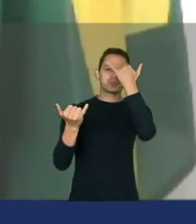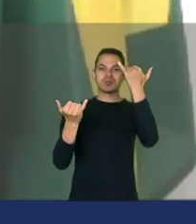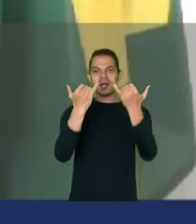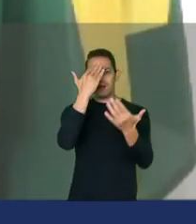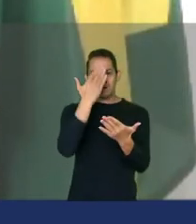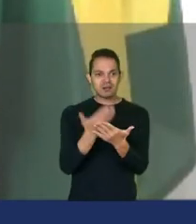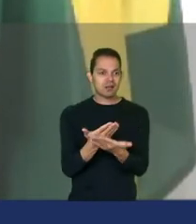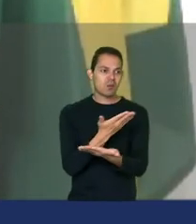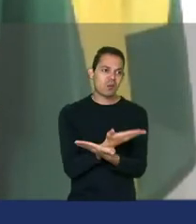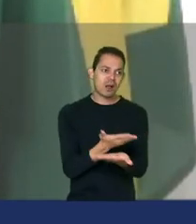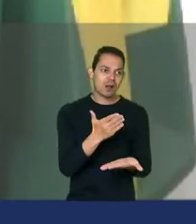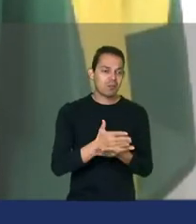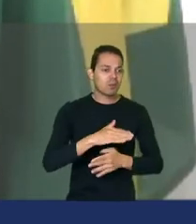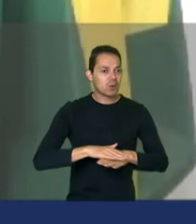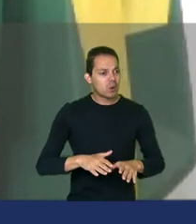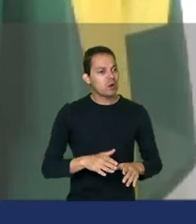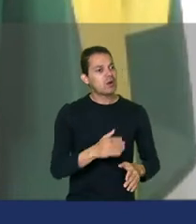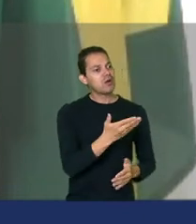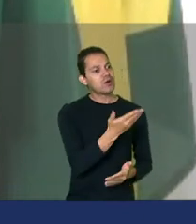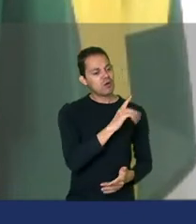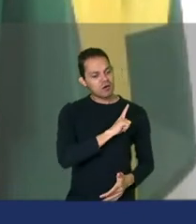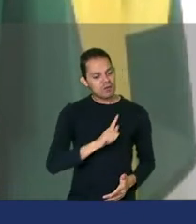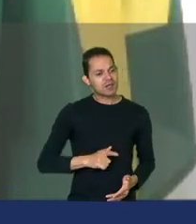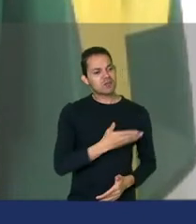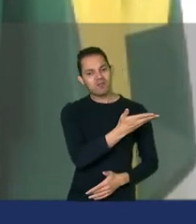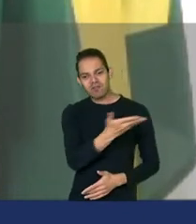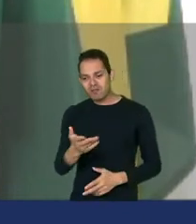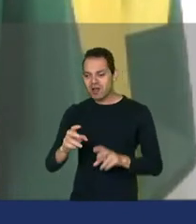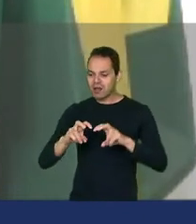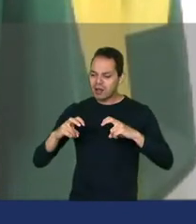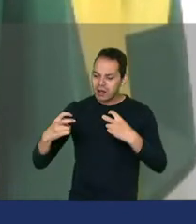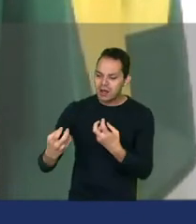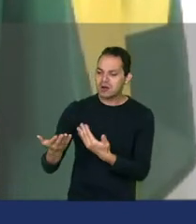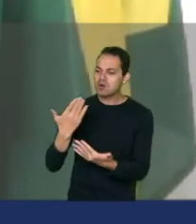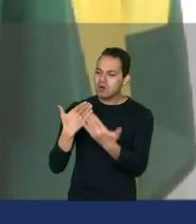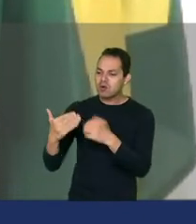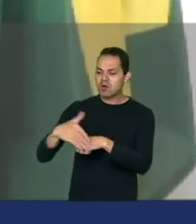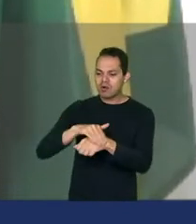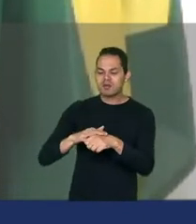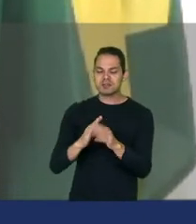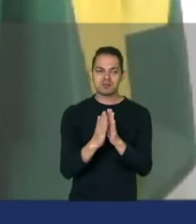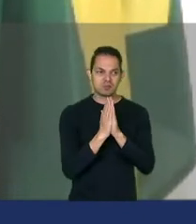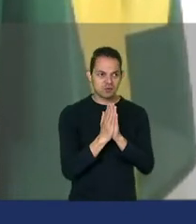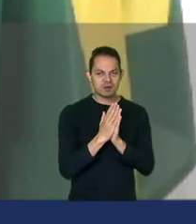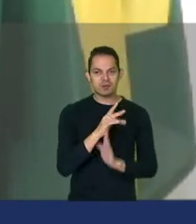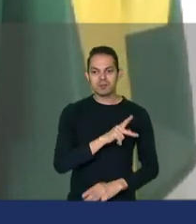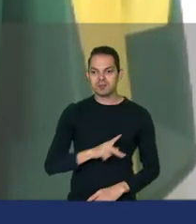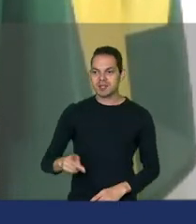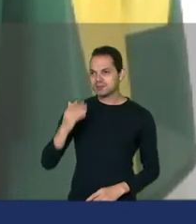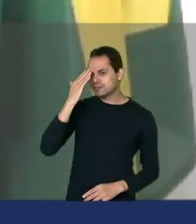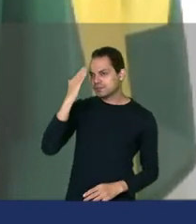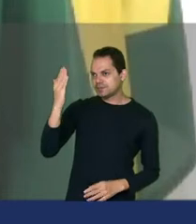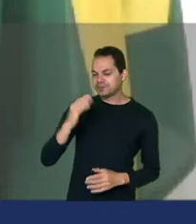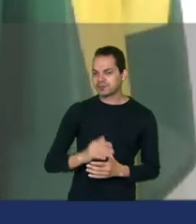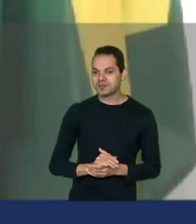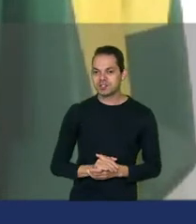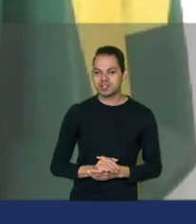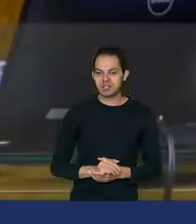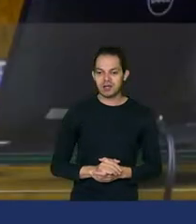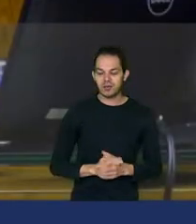SALARIAIS E AGORA ESTÃO DESACREDITADOS. SENHOR GOVERNADOR, SENTE NA MESA O SENHOR, NEGOCIE O SENHOR, PROFESSOR. OBRIGADA AÍ,